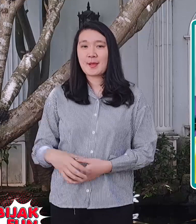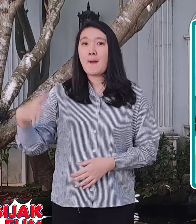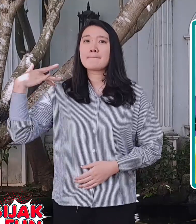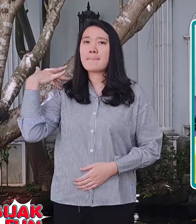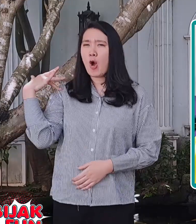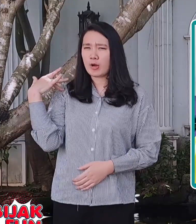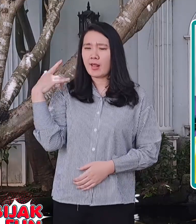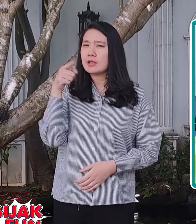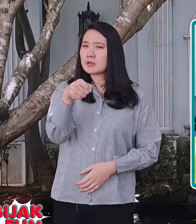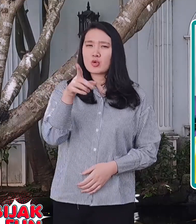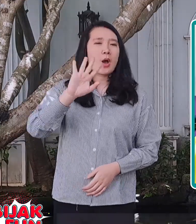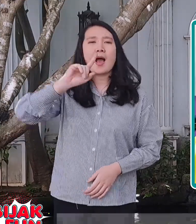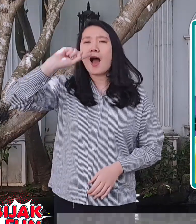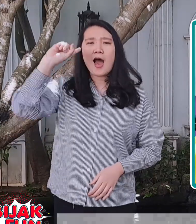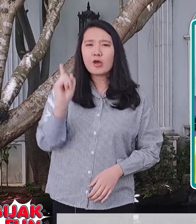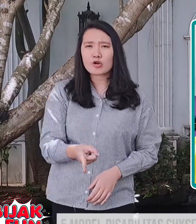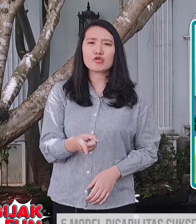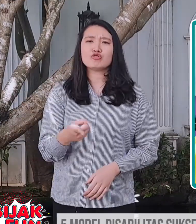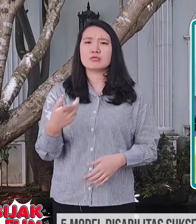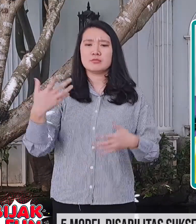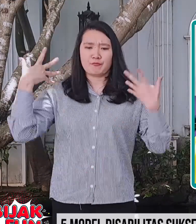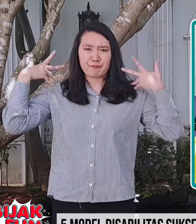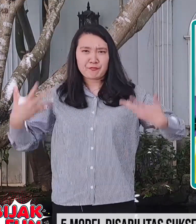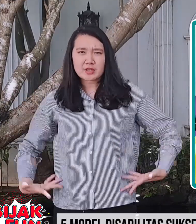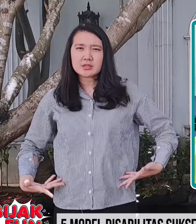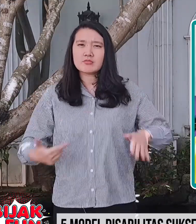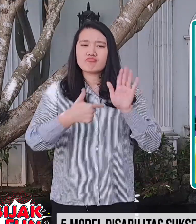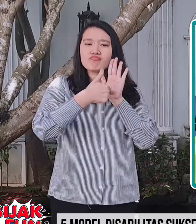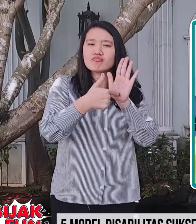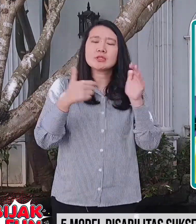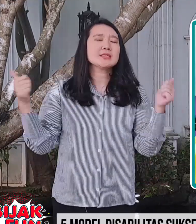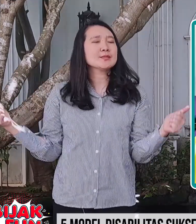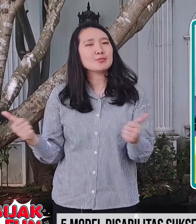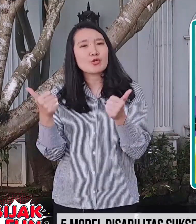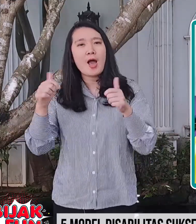Model itu gak harus berfisik yang sempurna